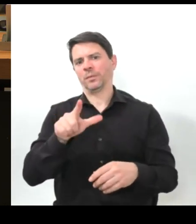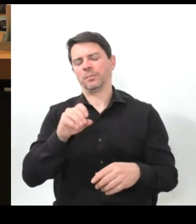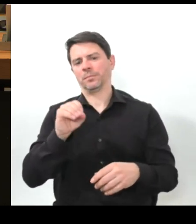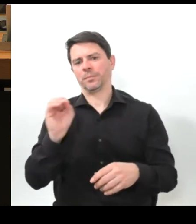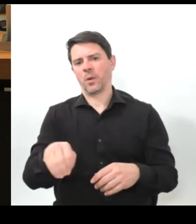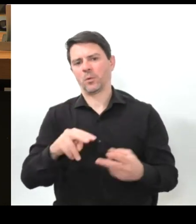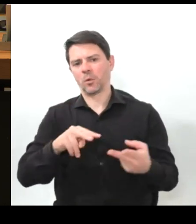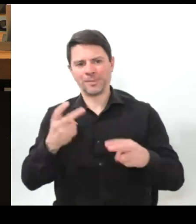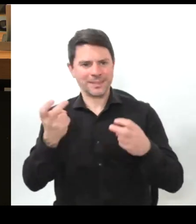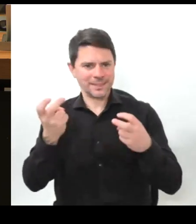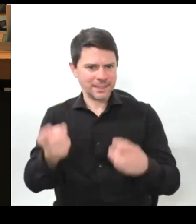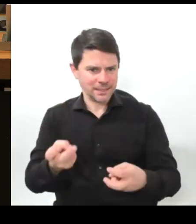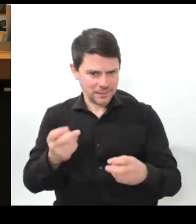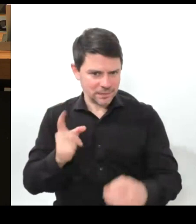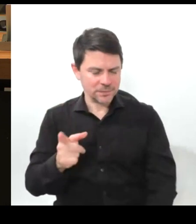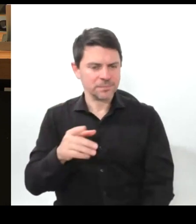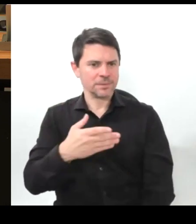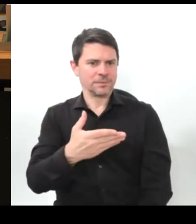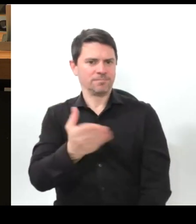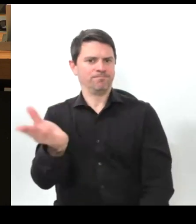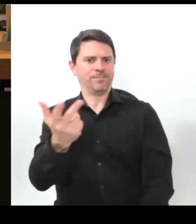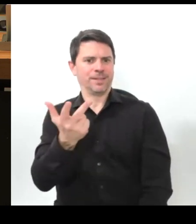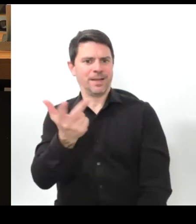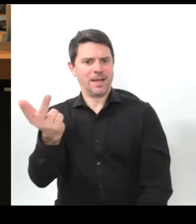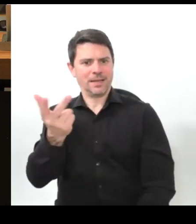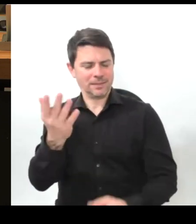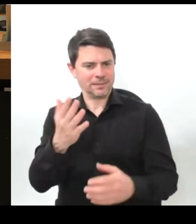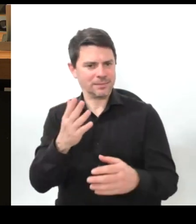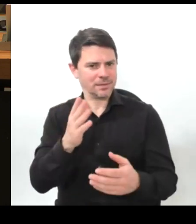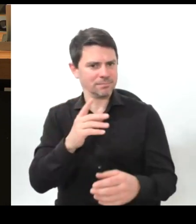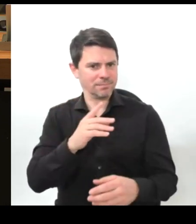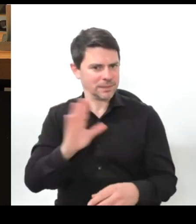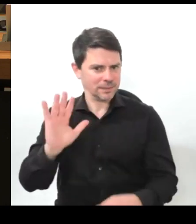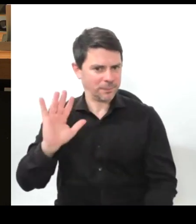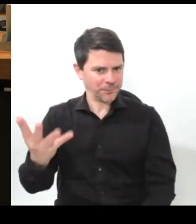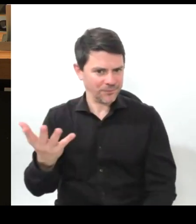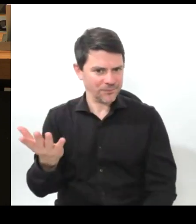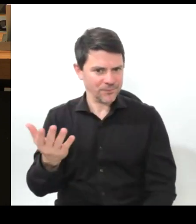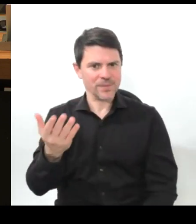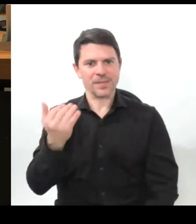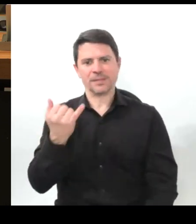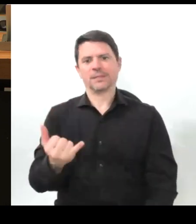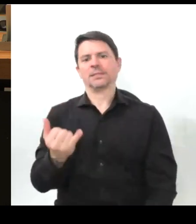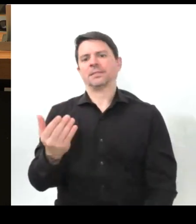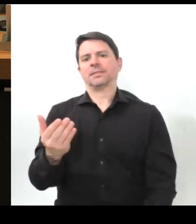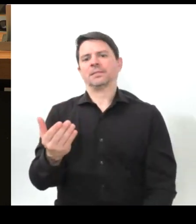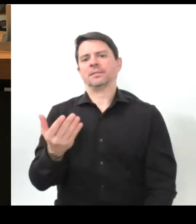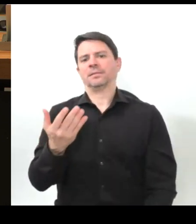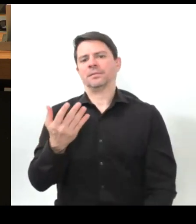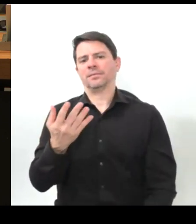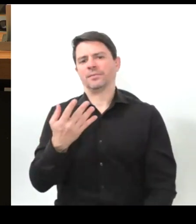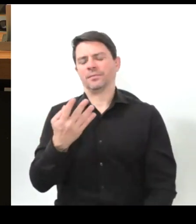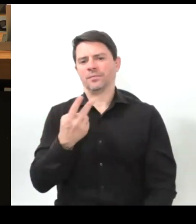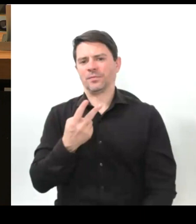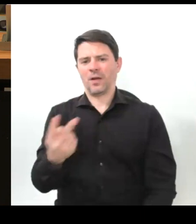nämlich engagiert, motiviert und eine Partei der Klima-Neutralität oder eine Fraktion oder Koalition dessen, sondern ganz im Gegenteil, eine